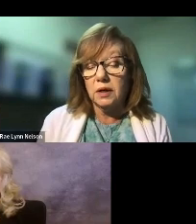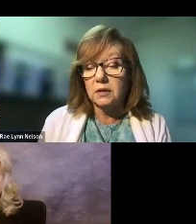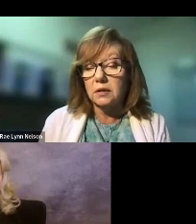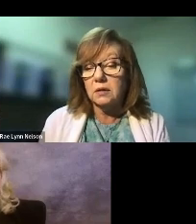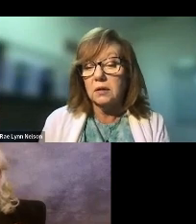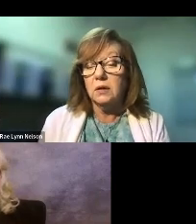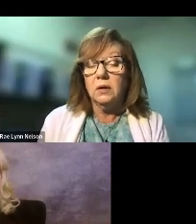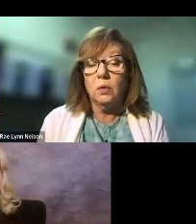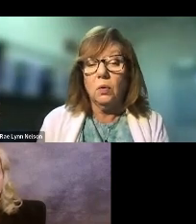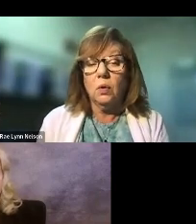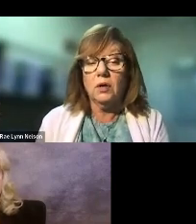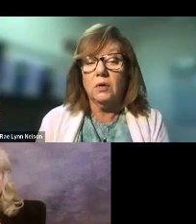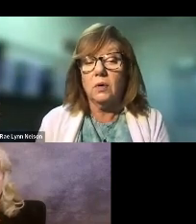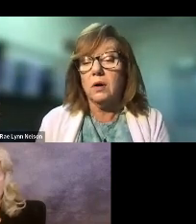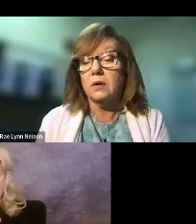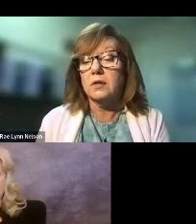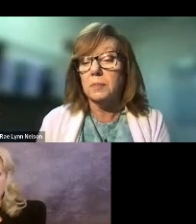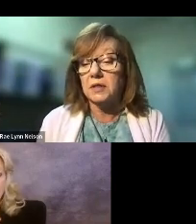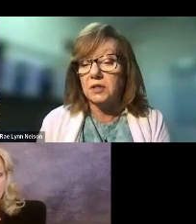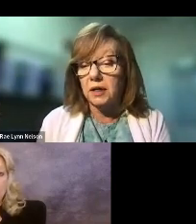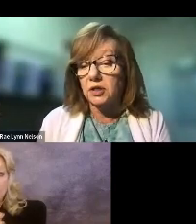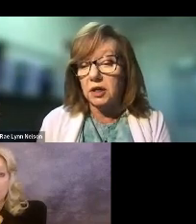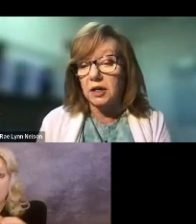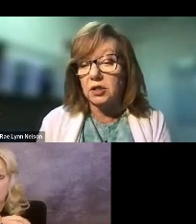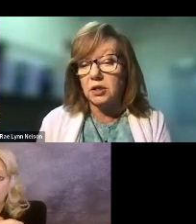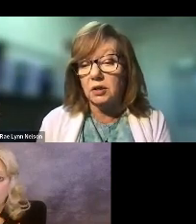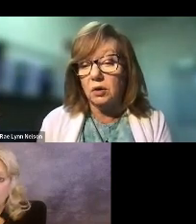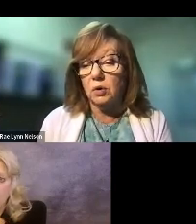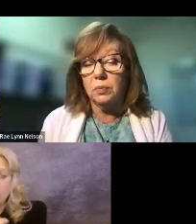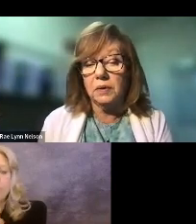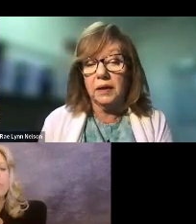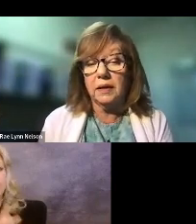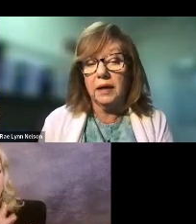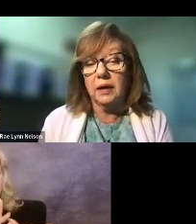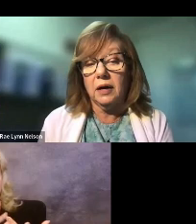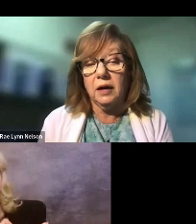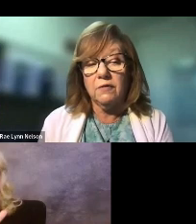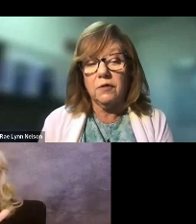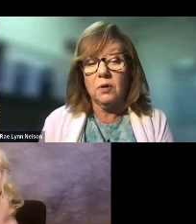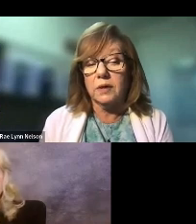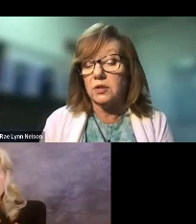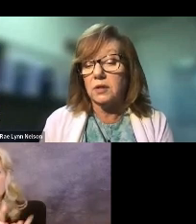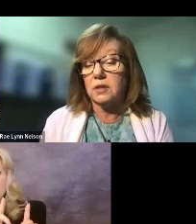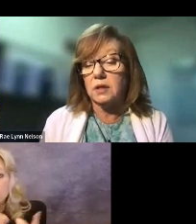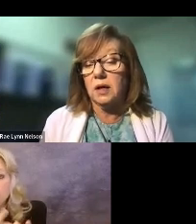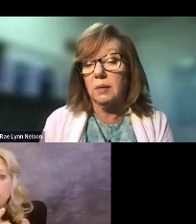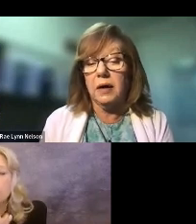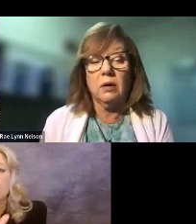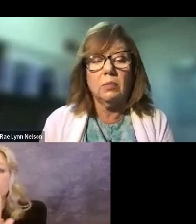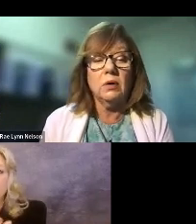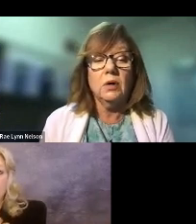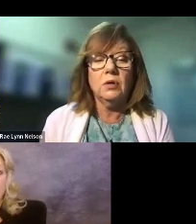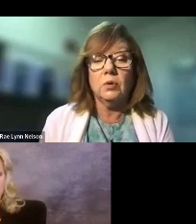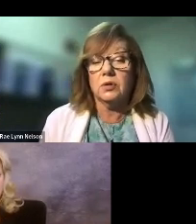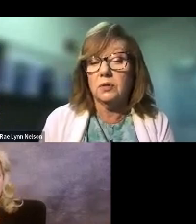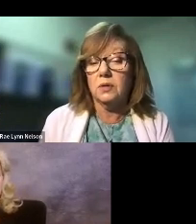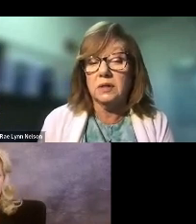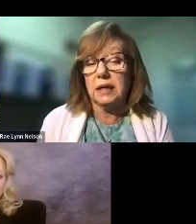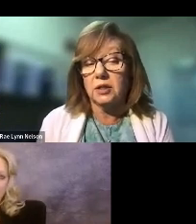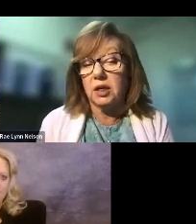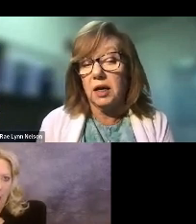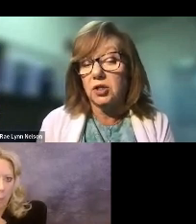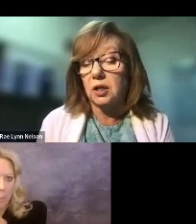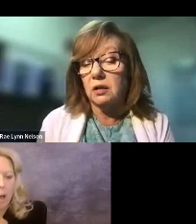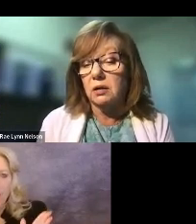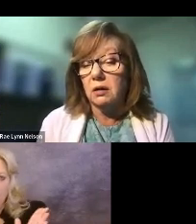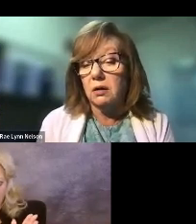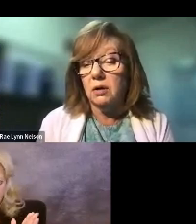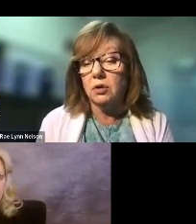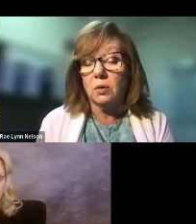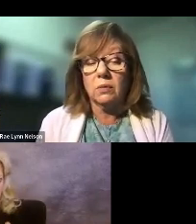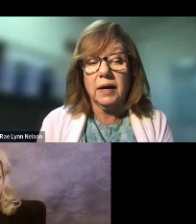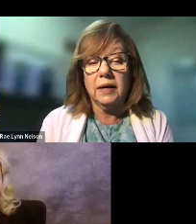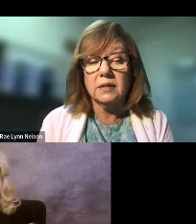Distrito o su área de plan local de educación especial. Si tiene preguntas sobre la educación de sus estudiantes, sus